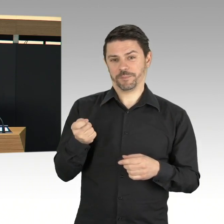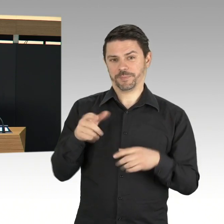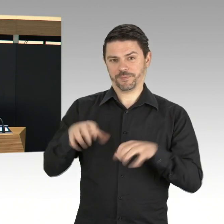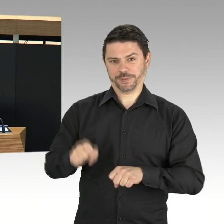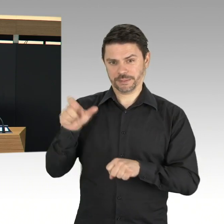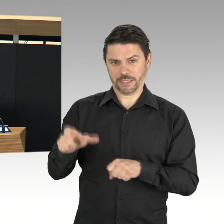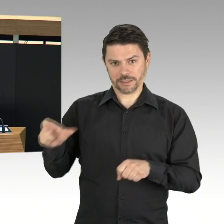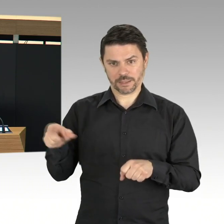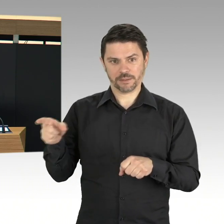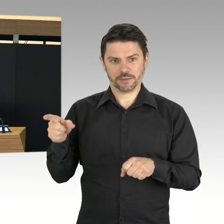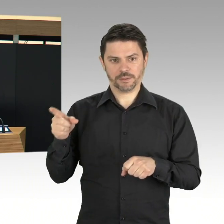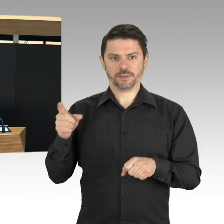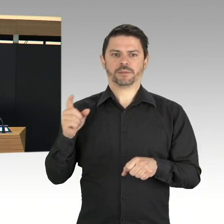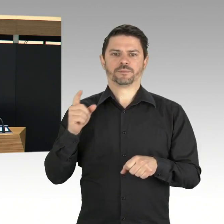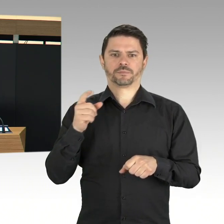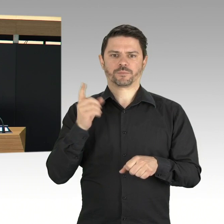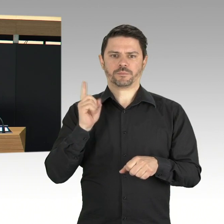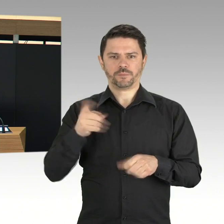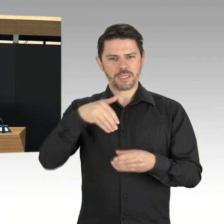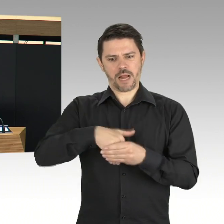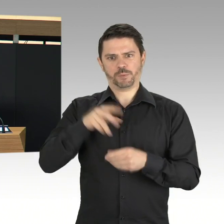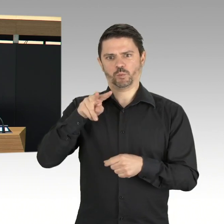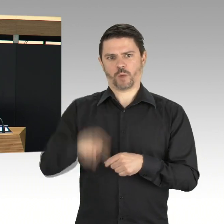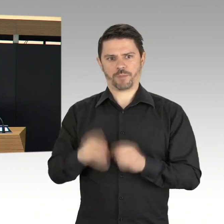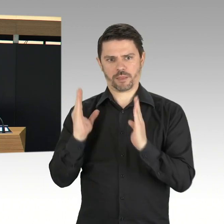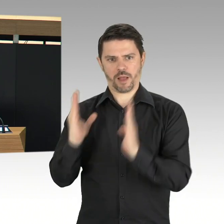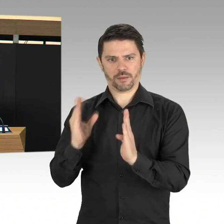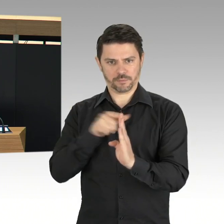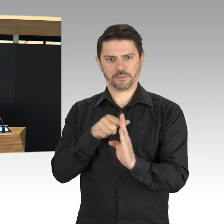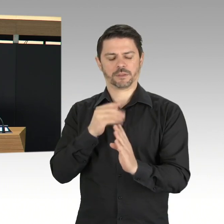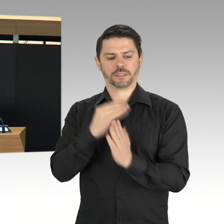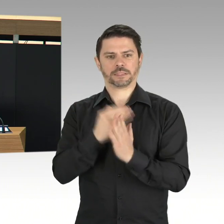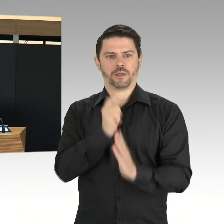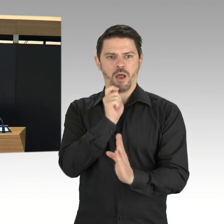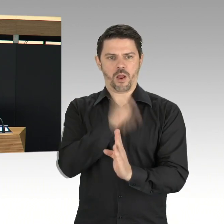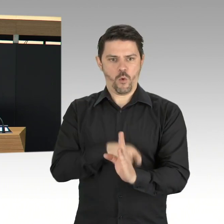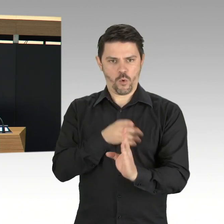den künftigen Mietern beides unaufgefordert mitteilen. Es ist in beiden Fällen per Gesetz verboten,